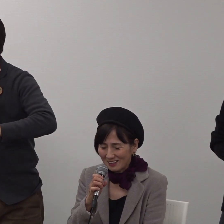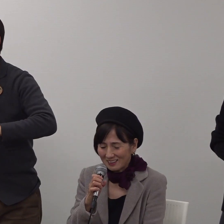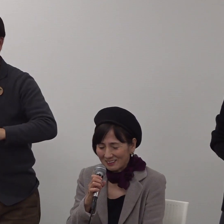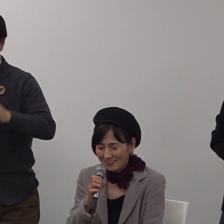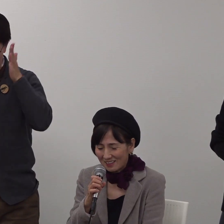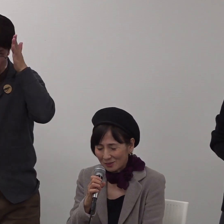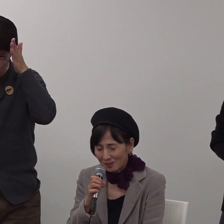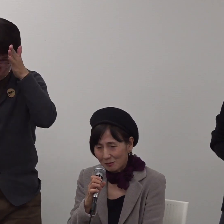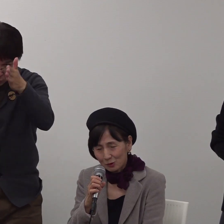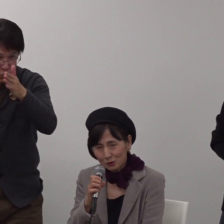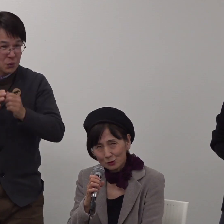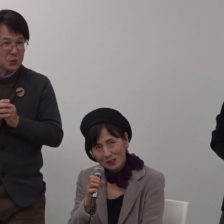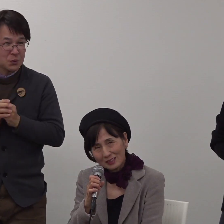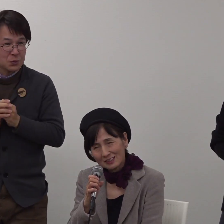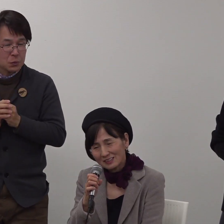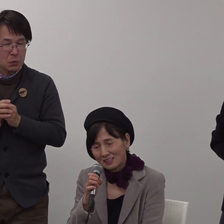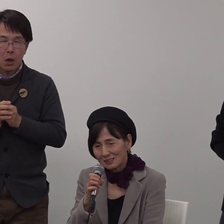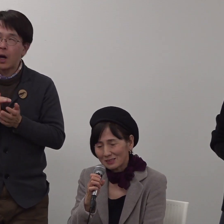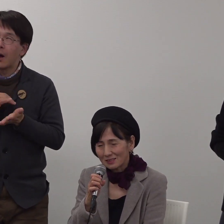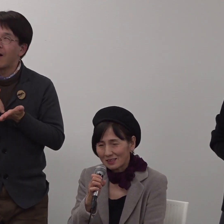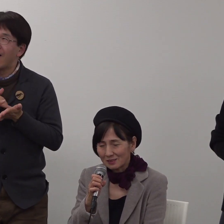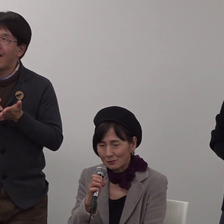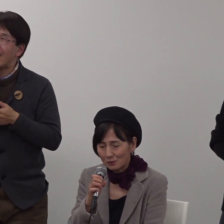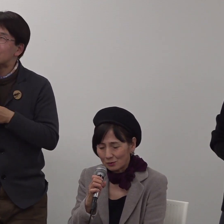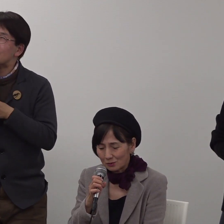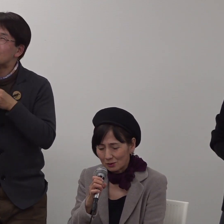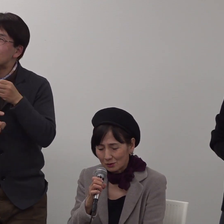でそれはもう10何年になります けれども